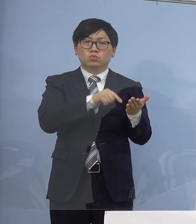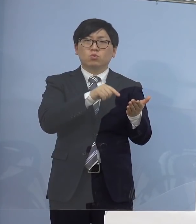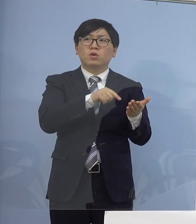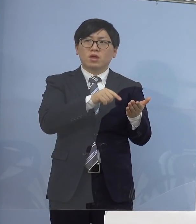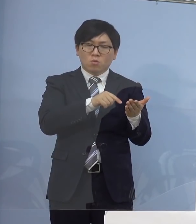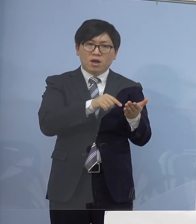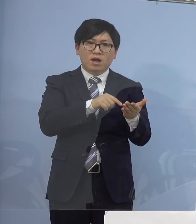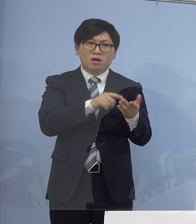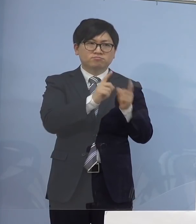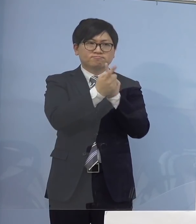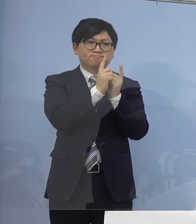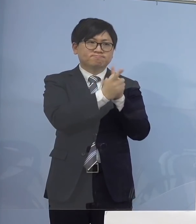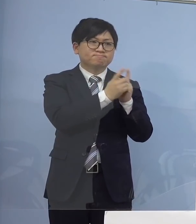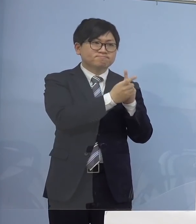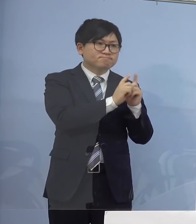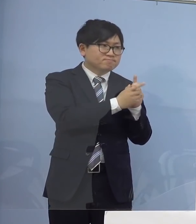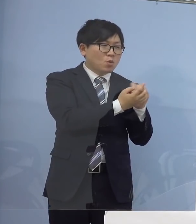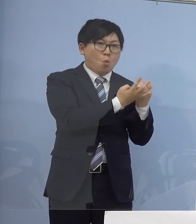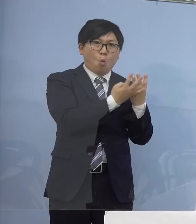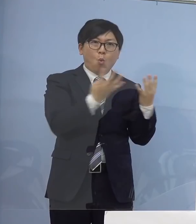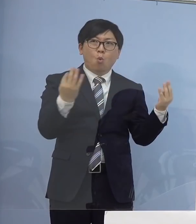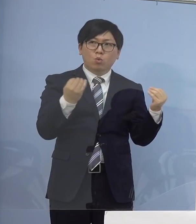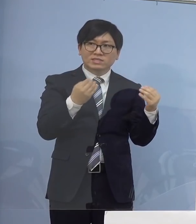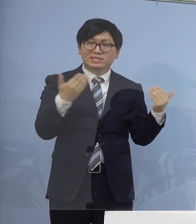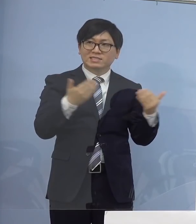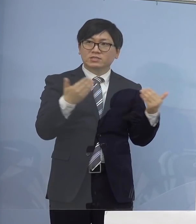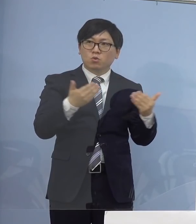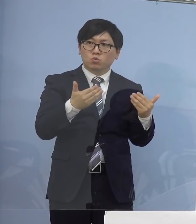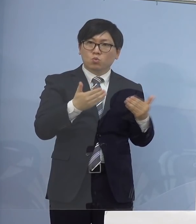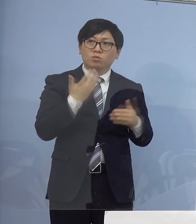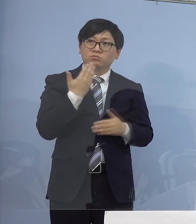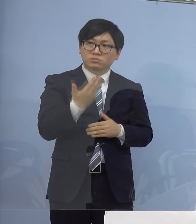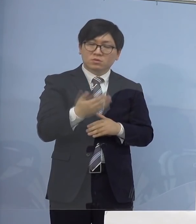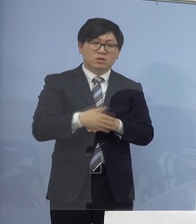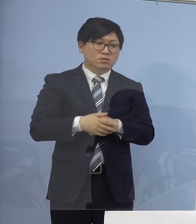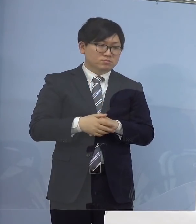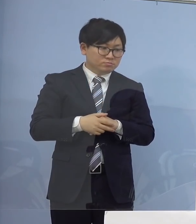（保健福祉部長） 885例目ですね